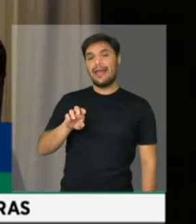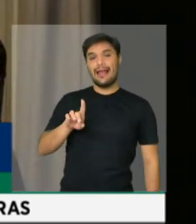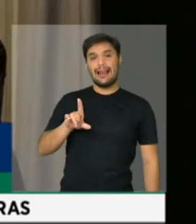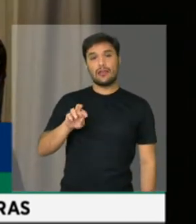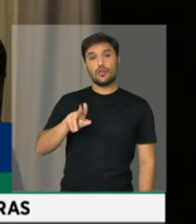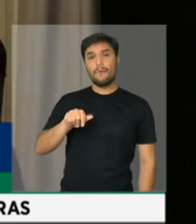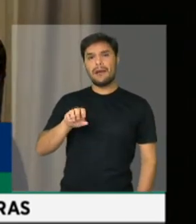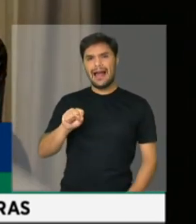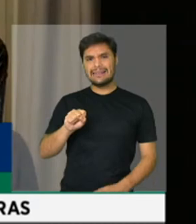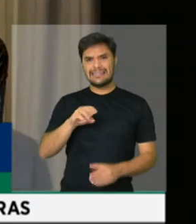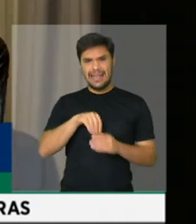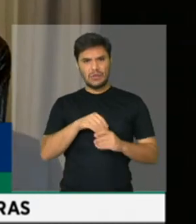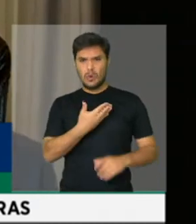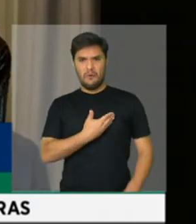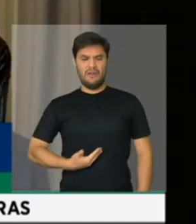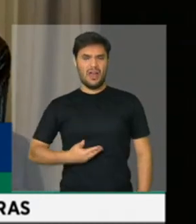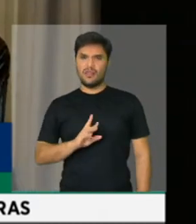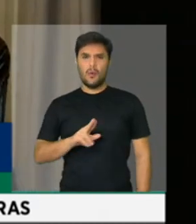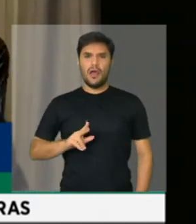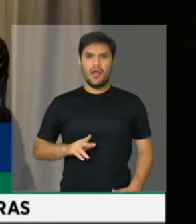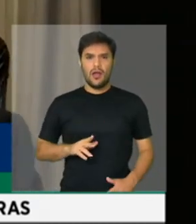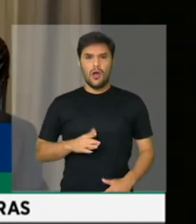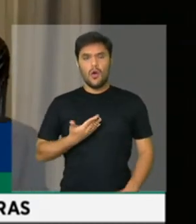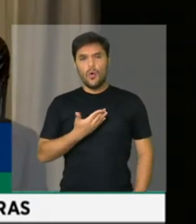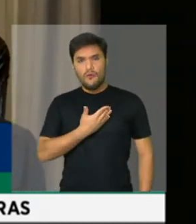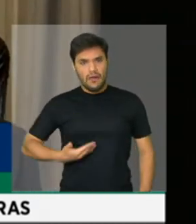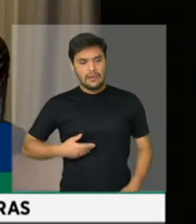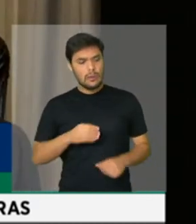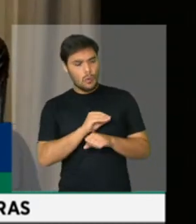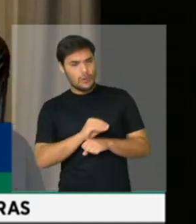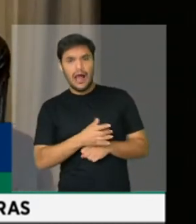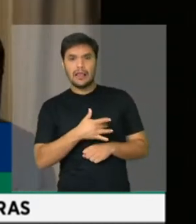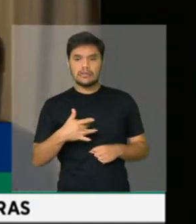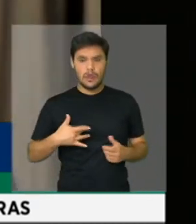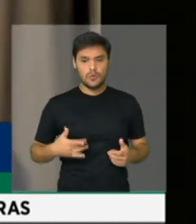INDICAÇÃO POLÍTICA... APADRINHADA PARA... ELETROBRAS. ISSO É MUITO